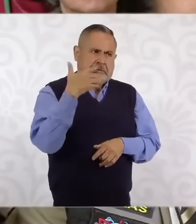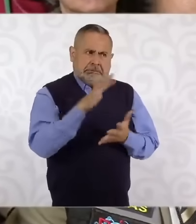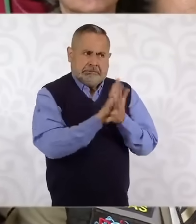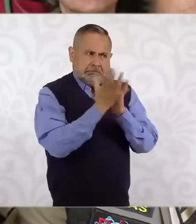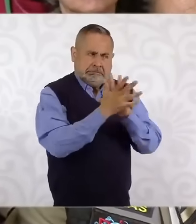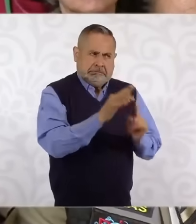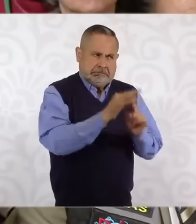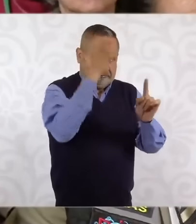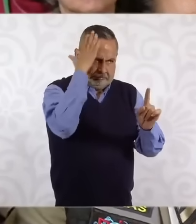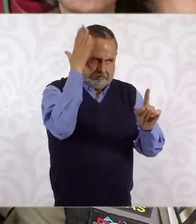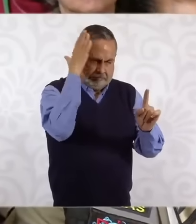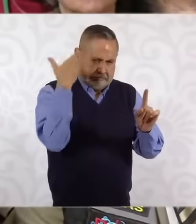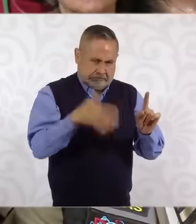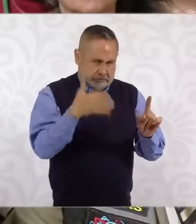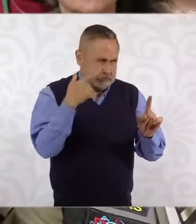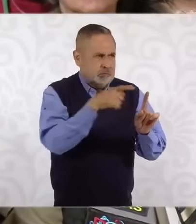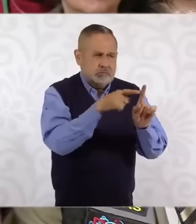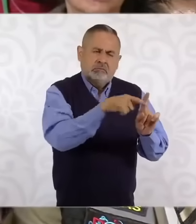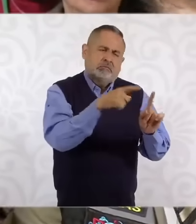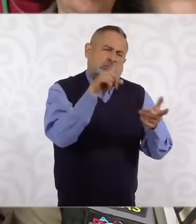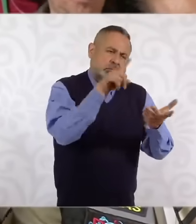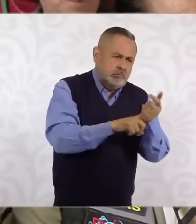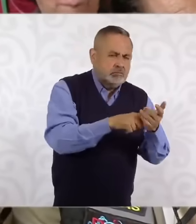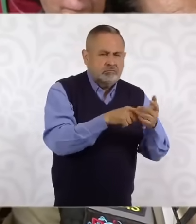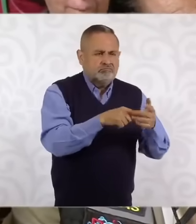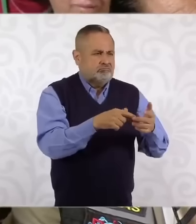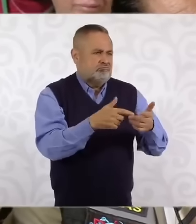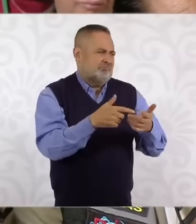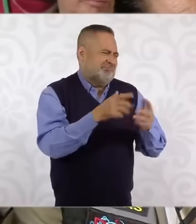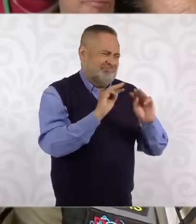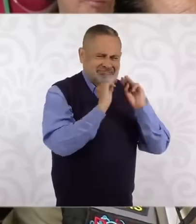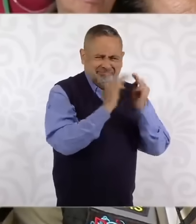que era un personaje muy importante por todo lo que hablaban ustedes, que estaba hasta en 36